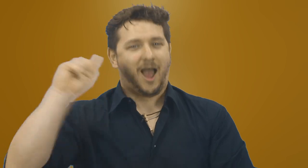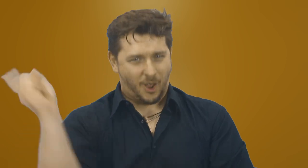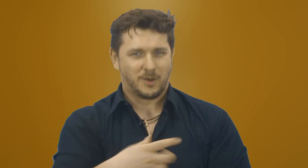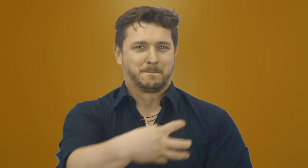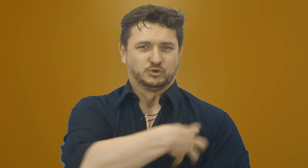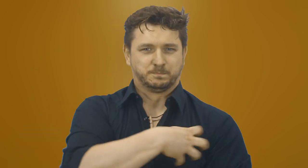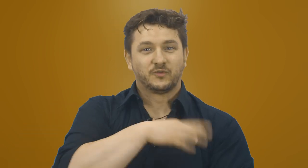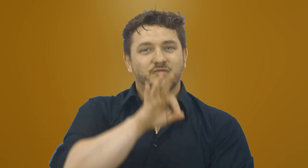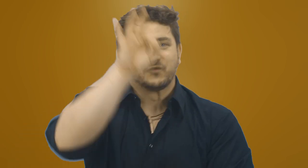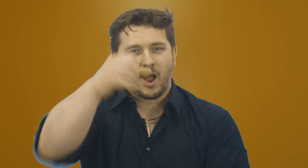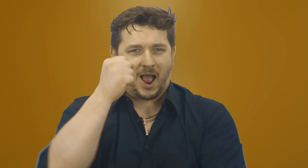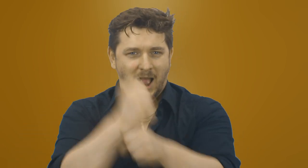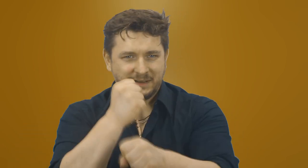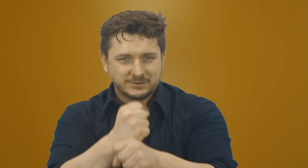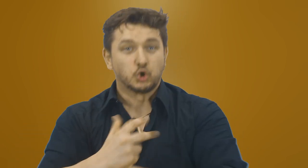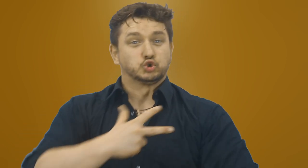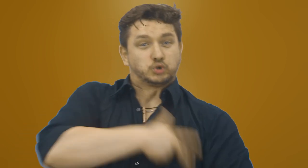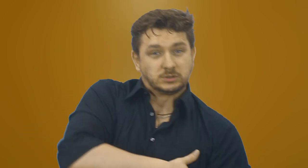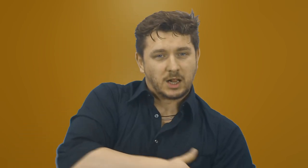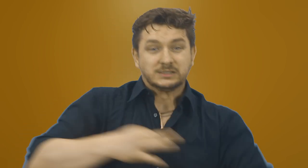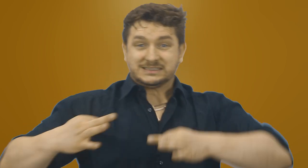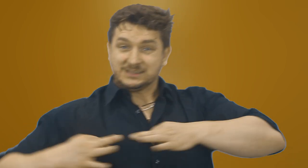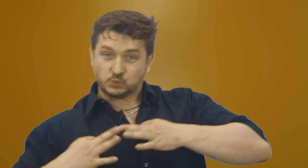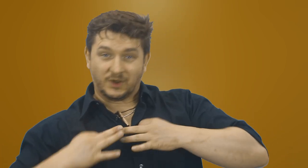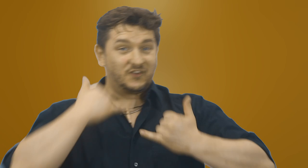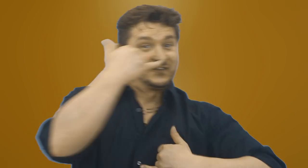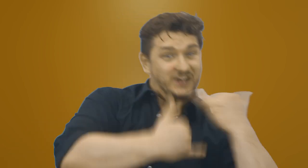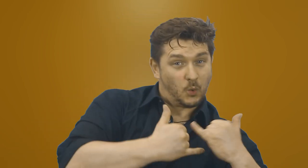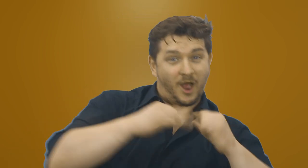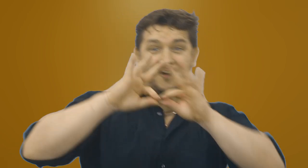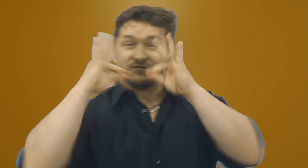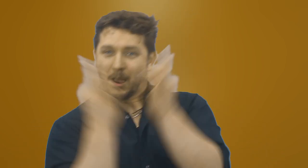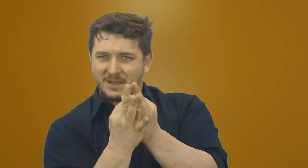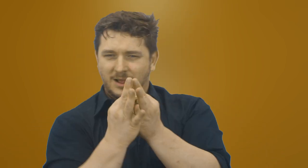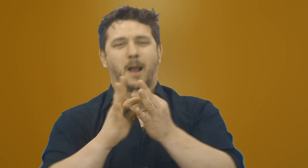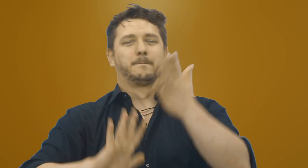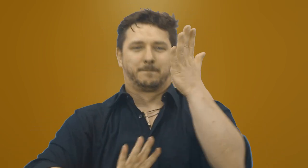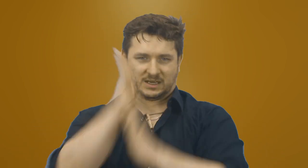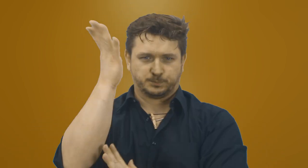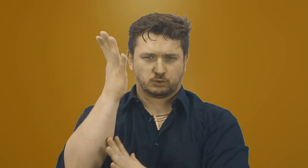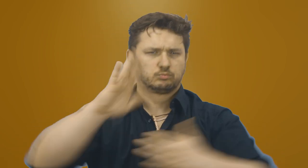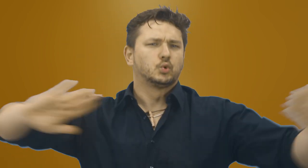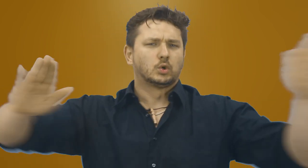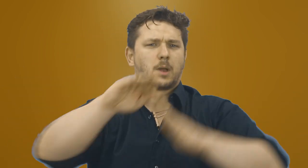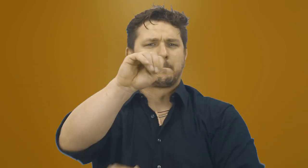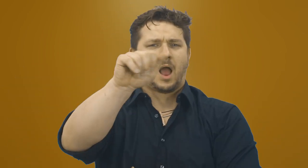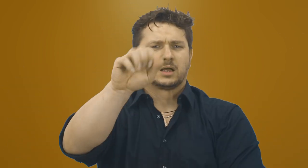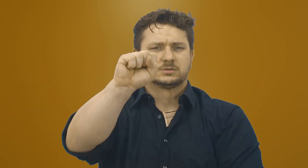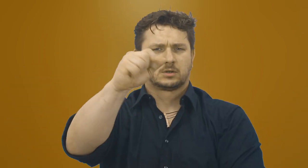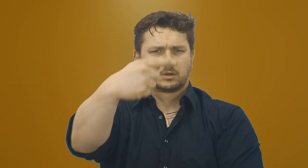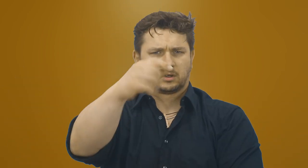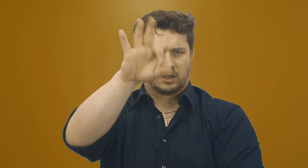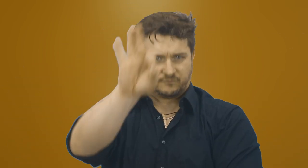Das Ministerium für Arbeit, Soziales, Gesundheit, Frauen und Familie Brandenburg (MASGF) ...